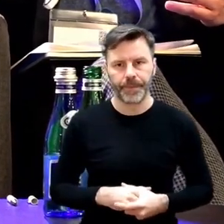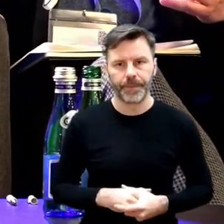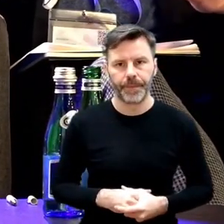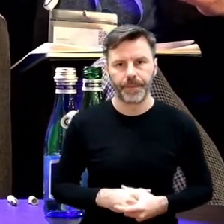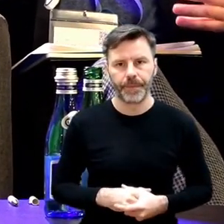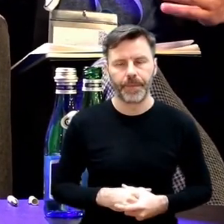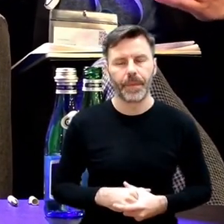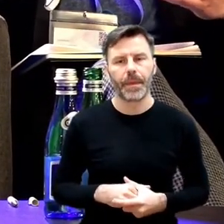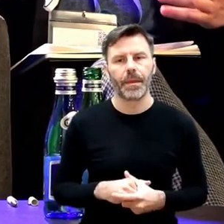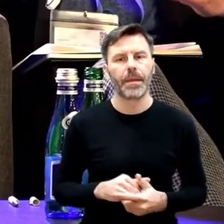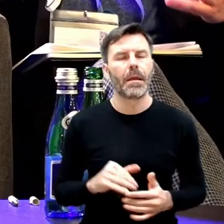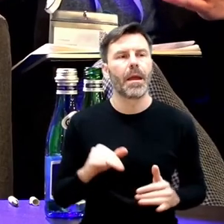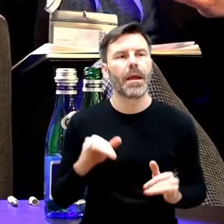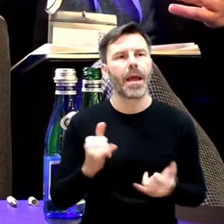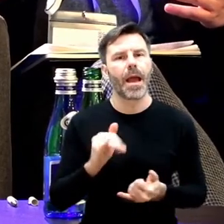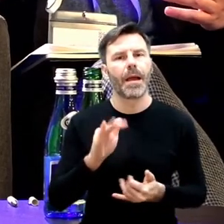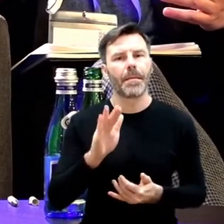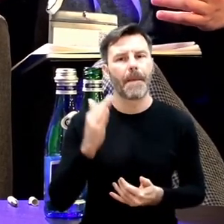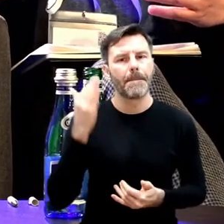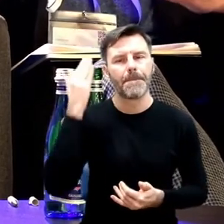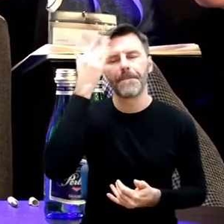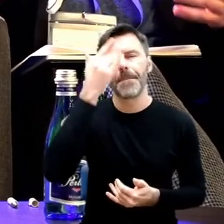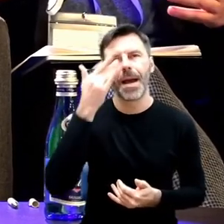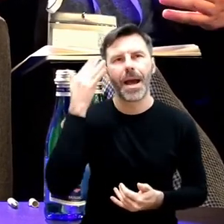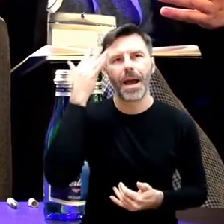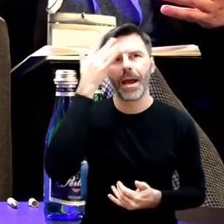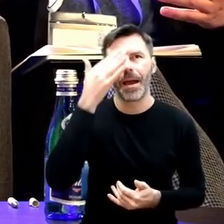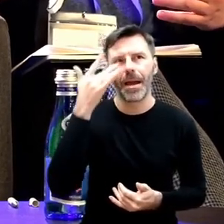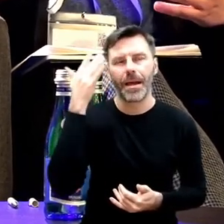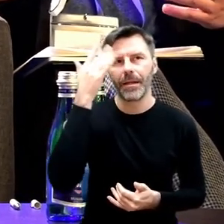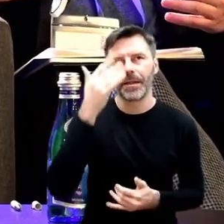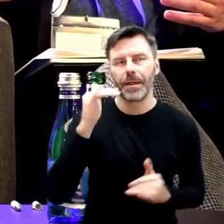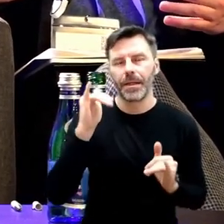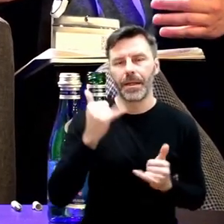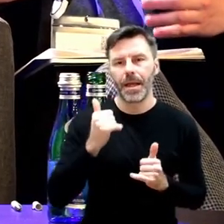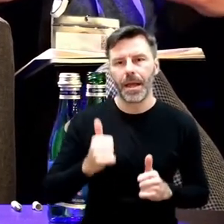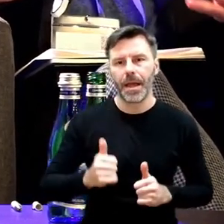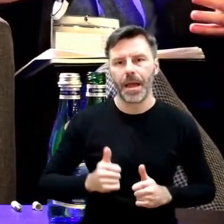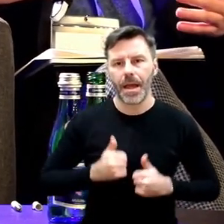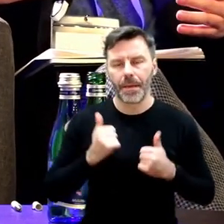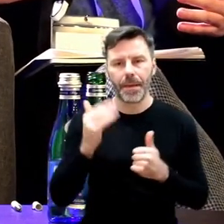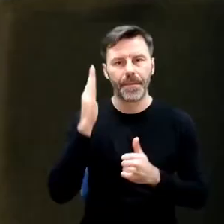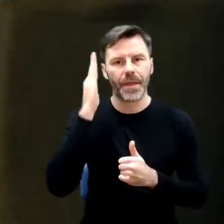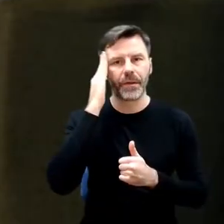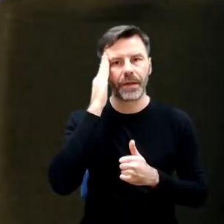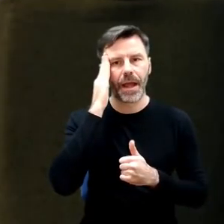dotyczący tego, jak te mieszkania i te inwestycje mieszkaniowe na wynajem różnego rodzaju,